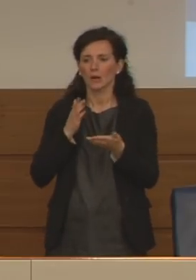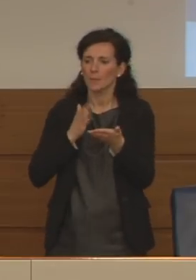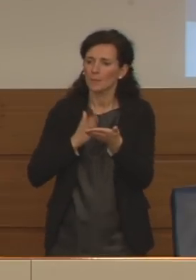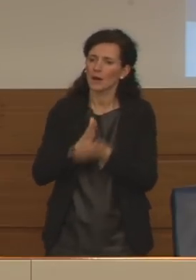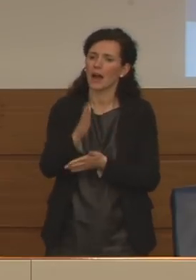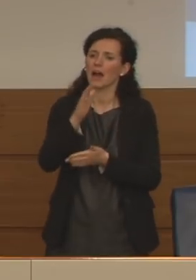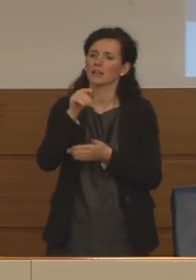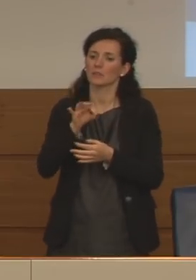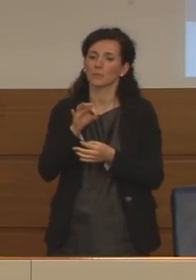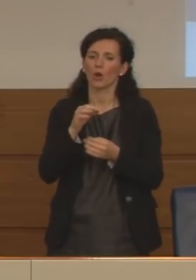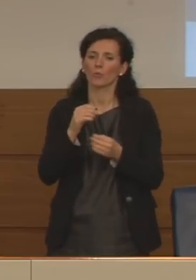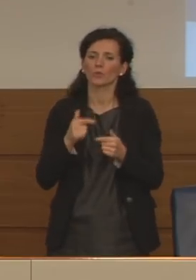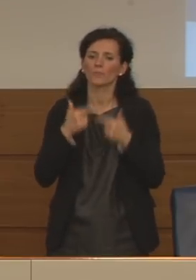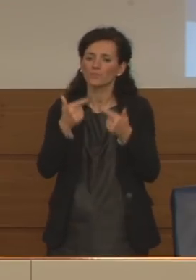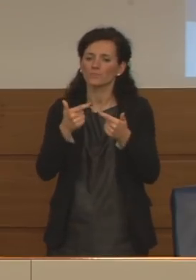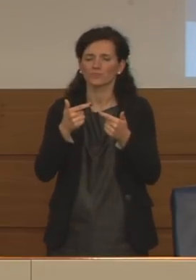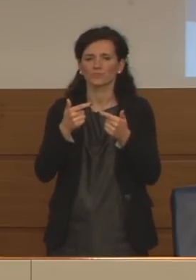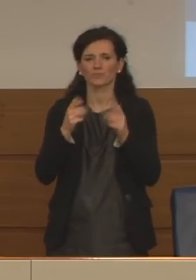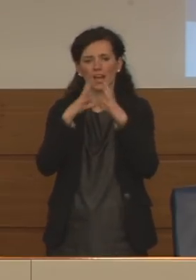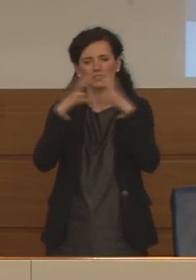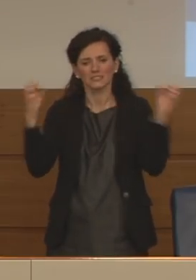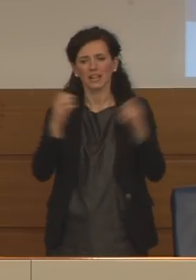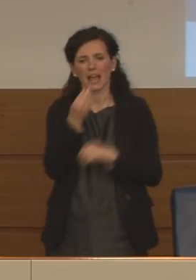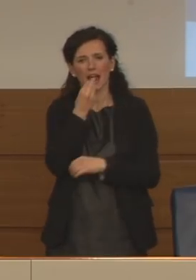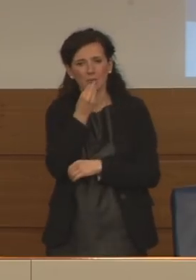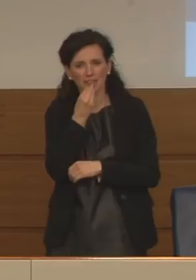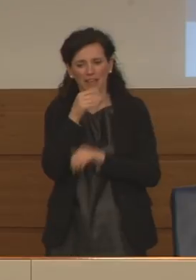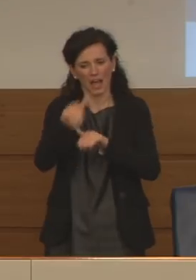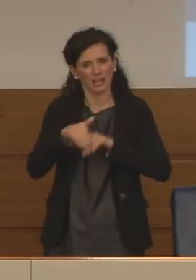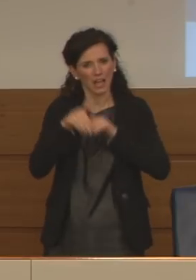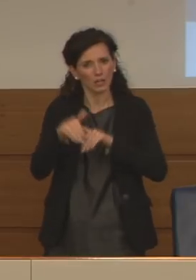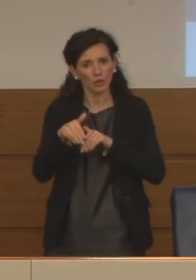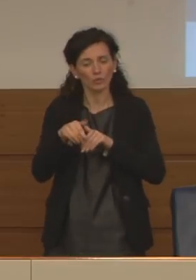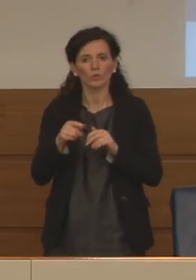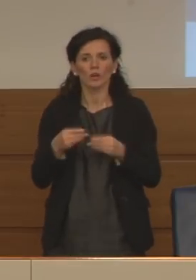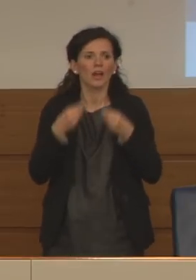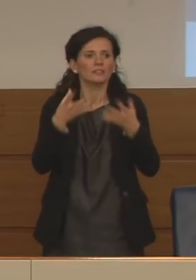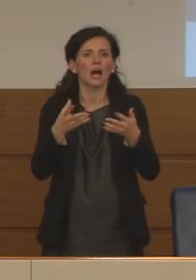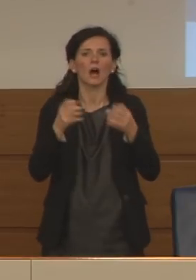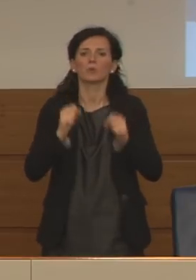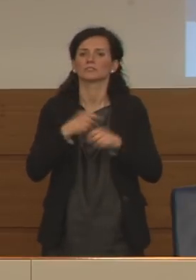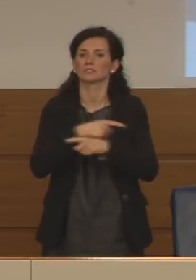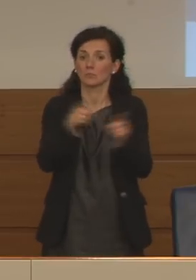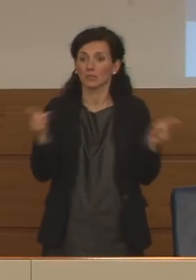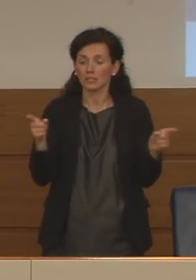che sta sostenendo questo sforzo, fino a chi è in prima linea gli ospedali, sono